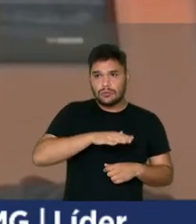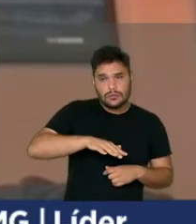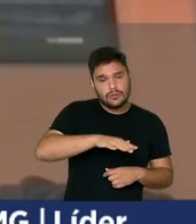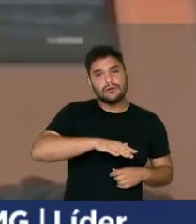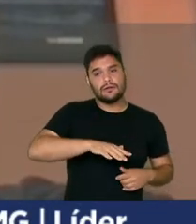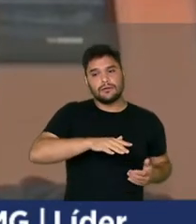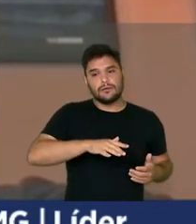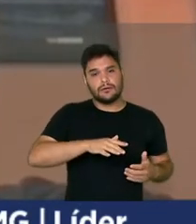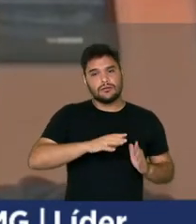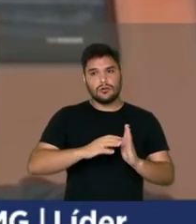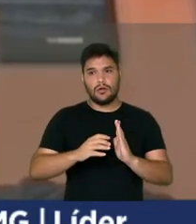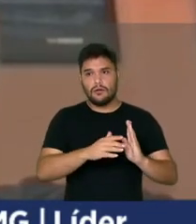ESPECÍFICOS, SUBSIDIADOS E BASE DE APOIO PARLAMENTAR DE